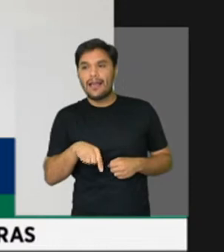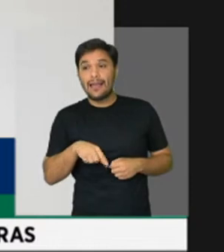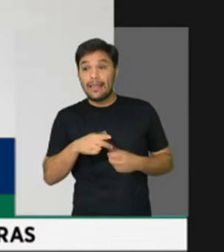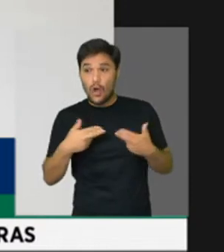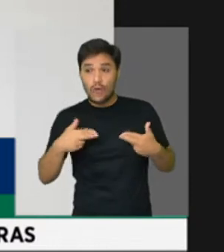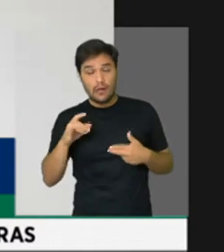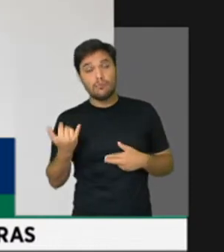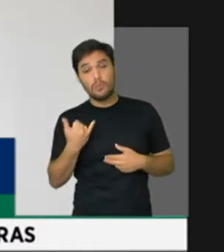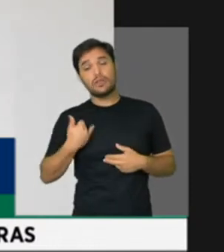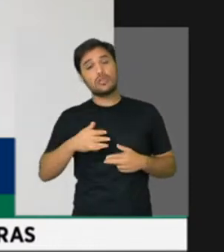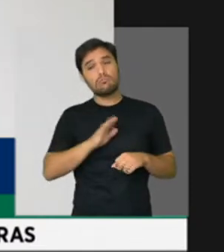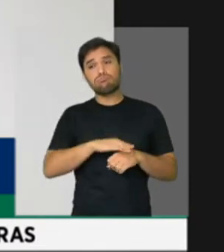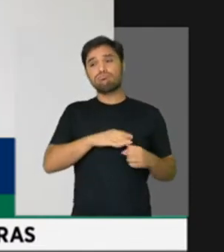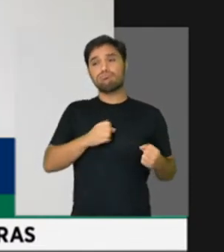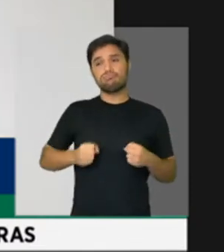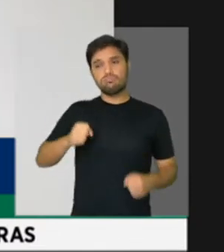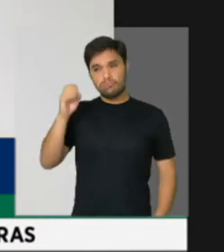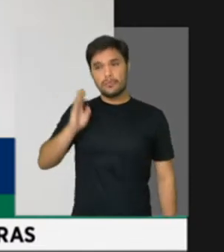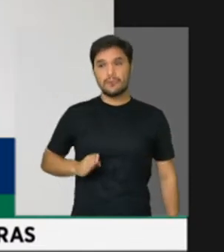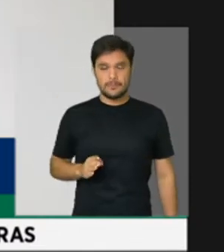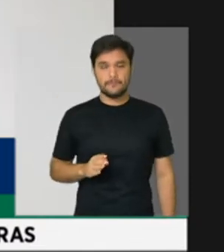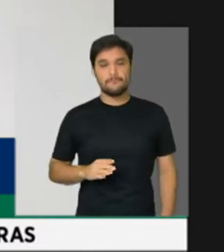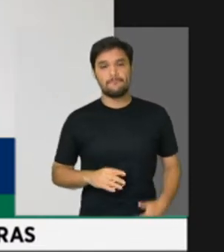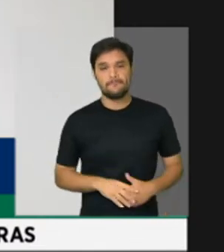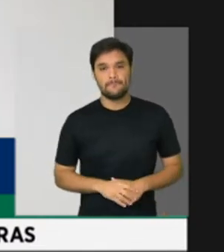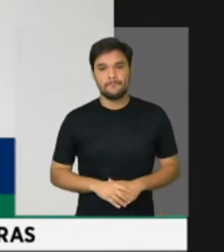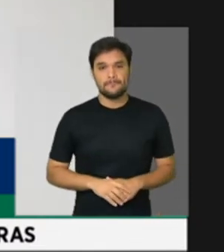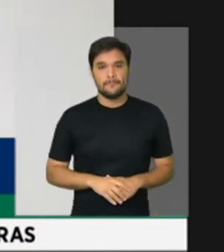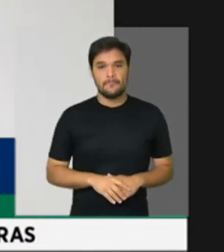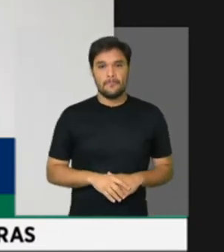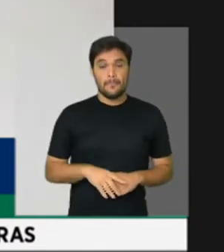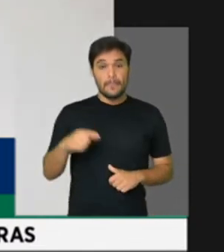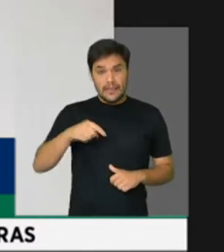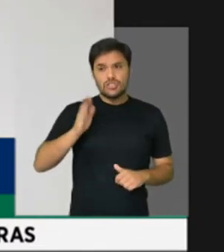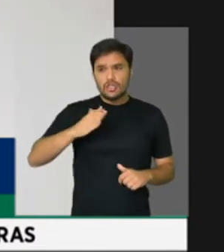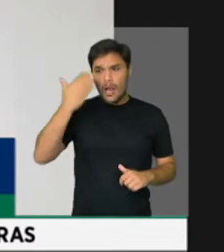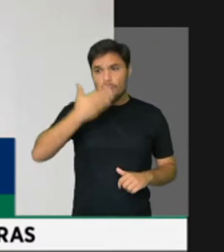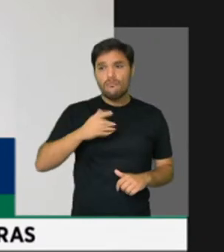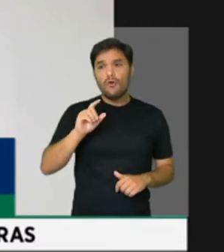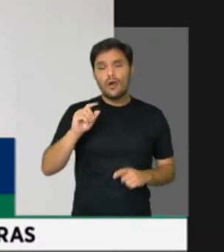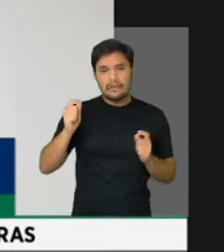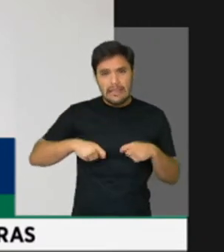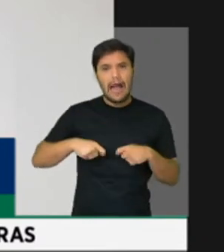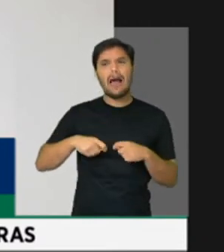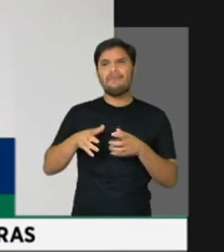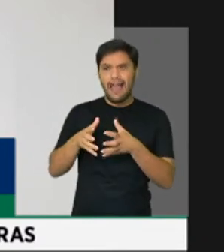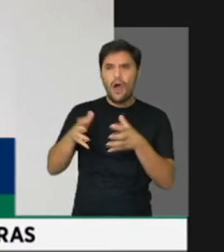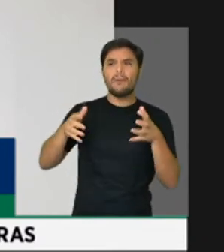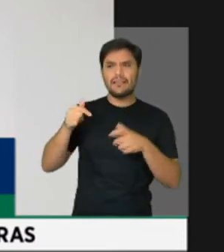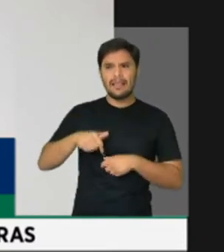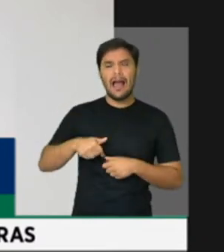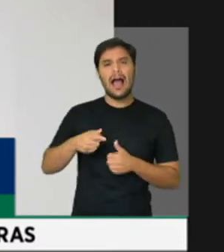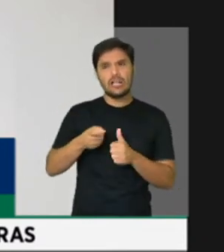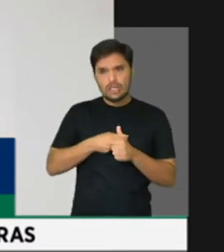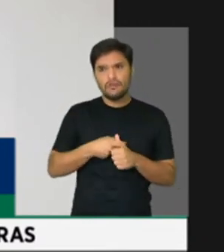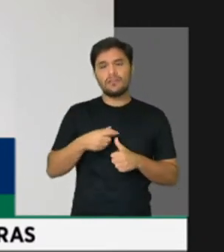ÚLTIMOS TRÊS ANOS DEU LUCRO DE 30 BILHÕES PARA O ESTADO BRASILEIRO E NÃO EXPLICA AS MOTIVAÇÕES SENÃO INTERESSES